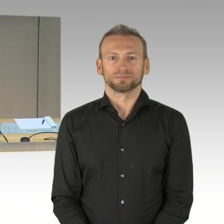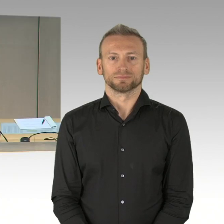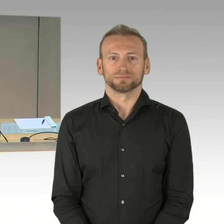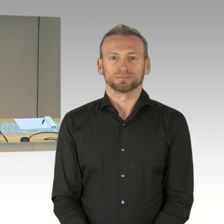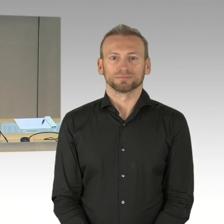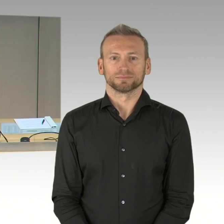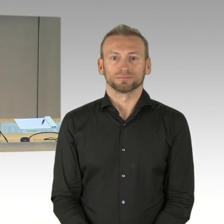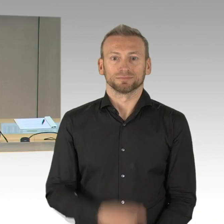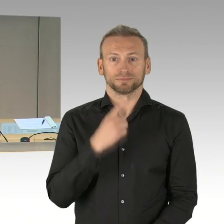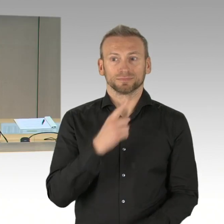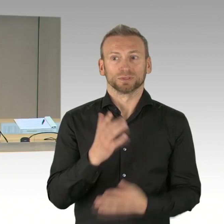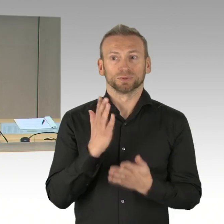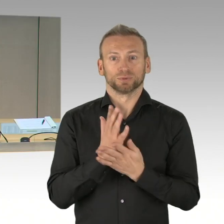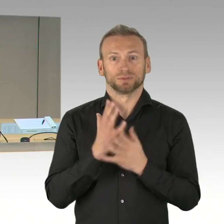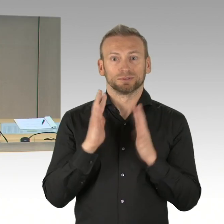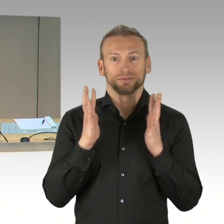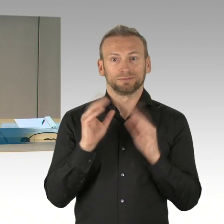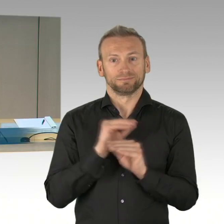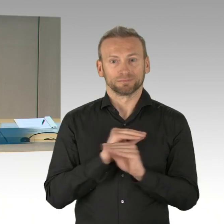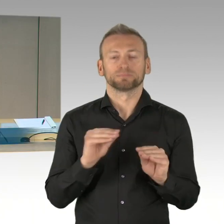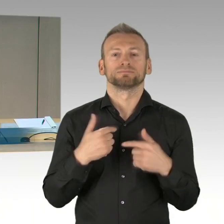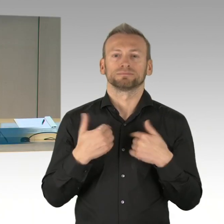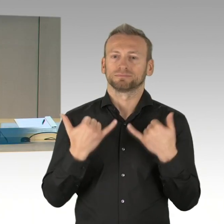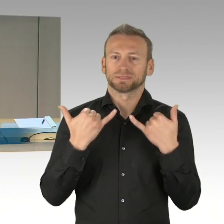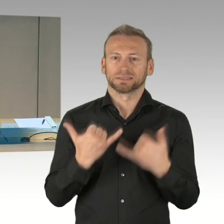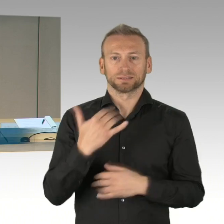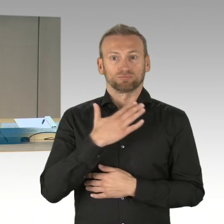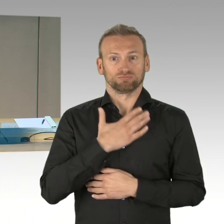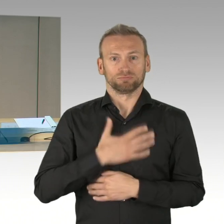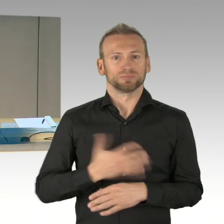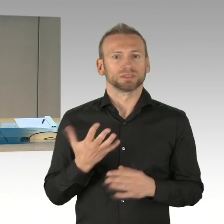Drucksache 18/2437 ist mit den Änderungen so angenommen.